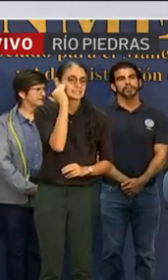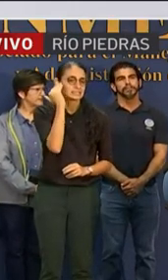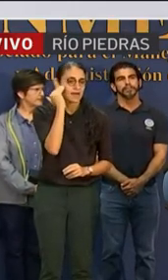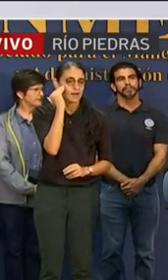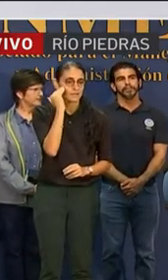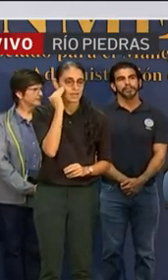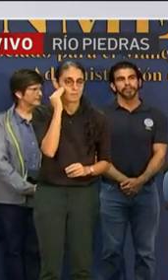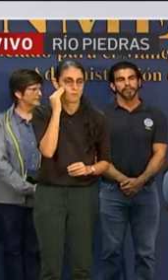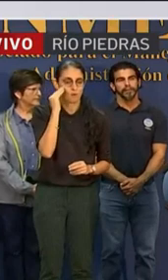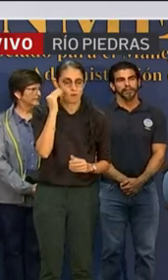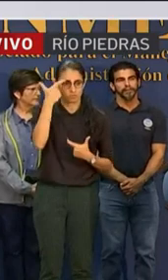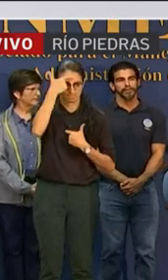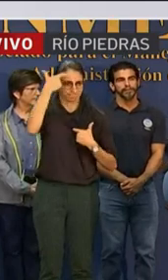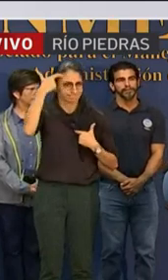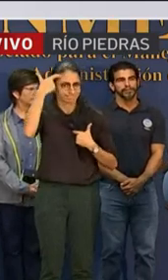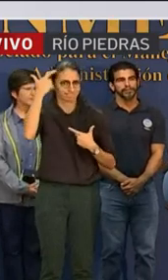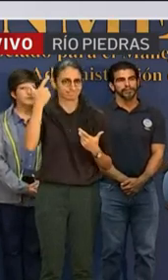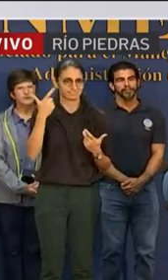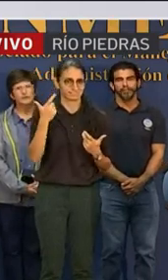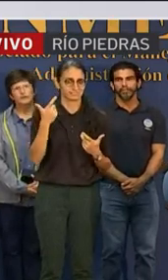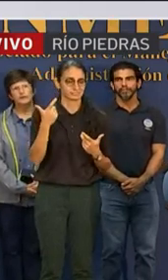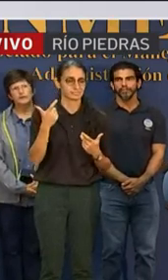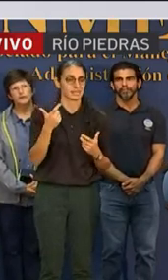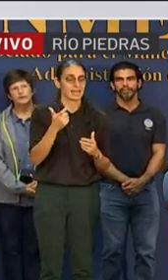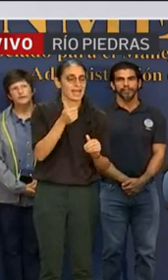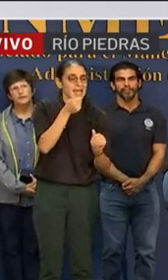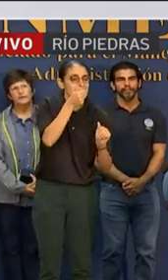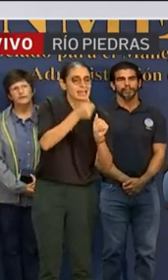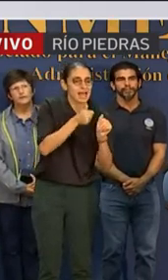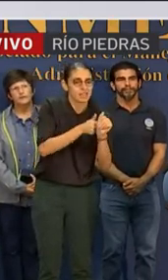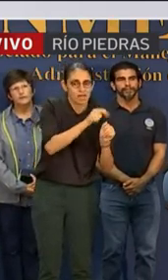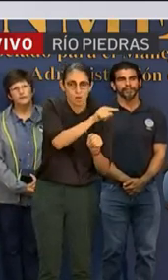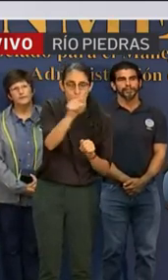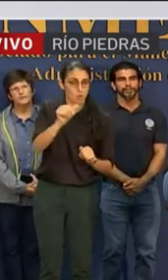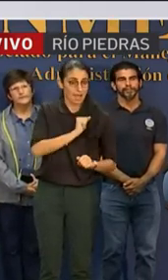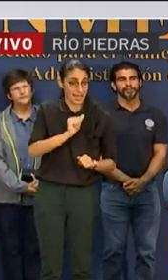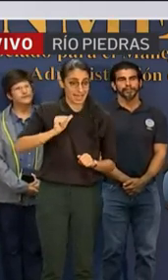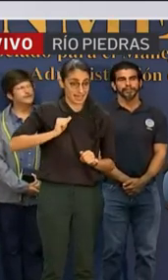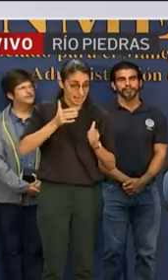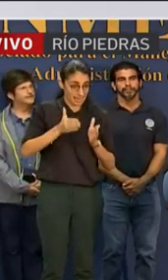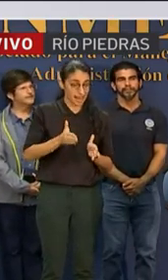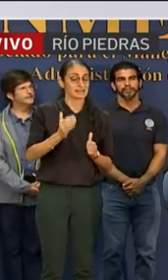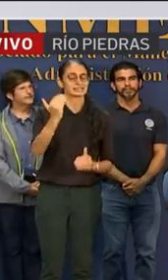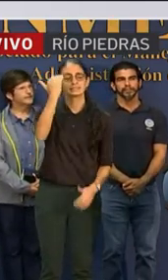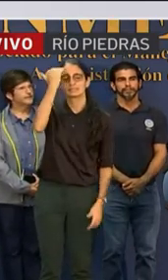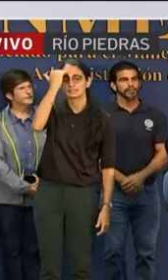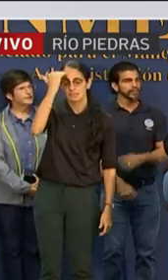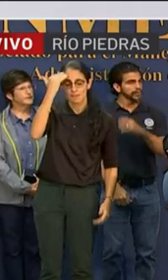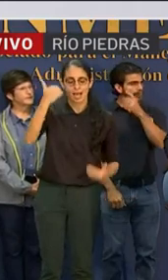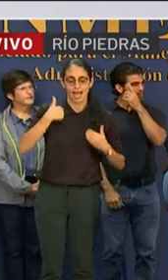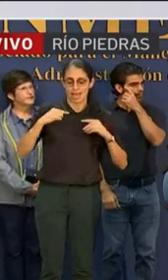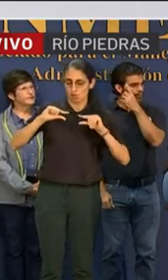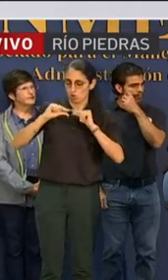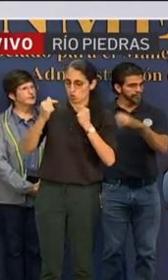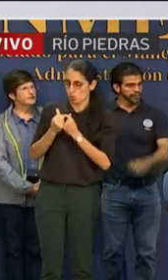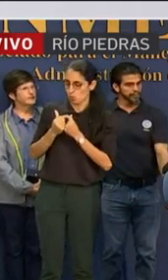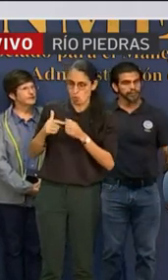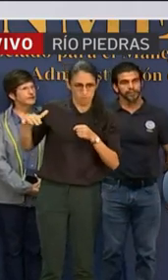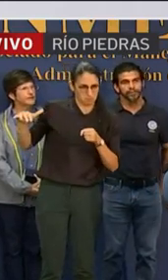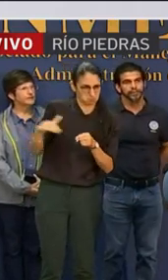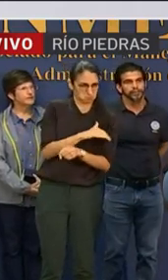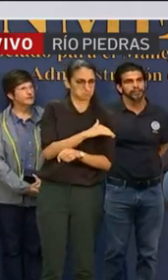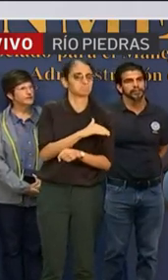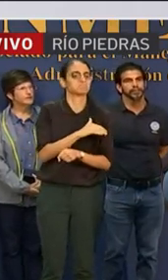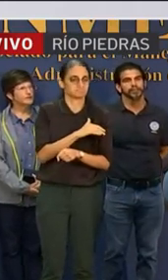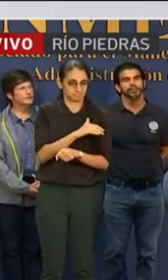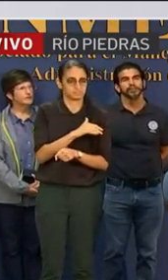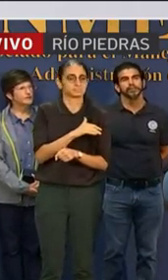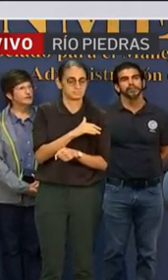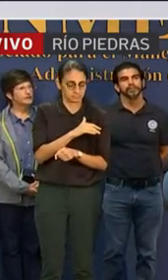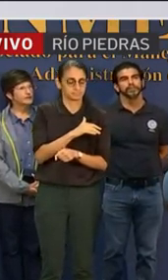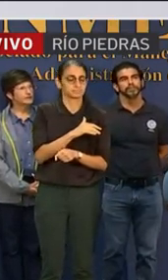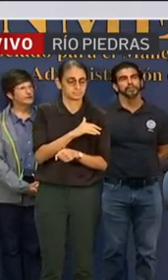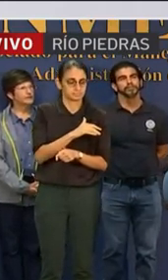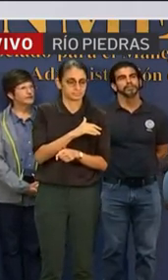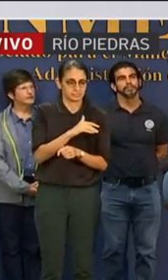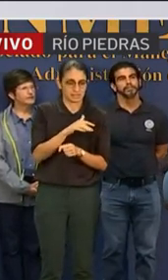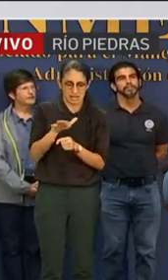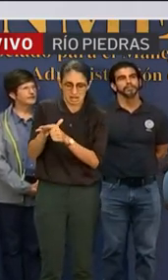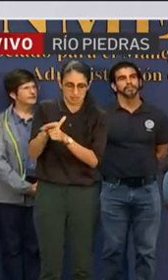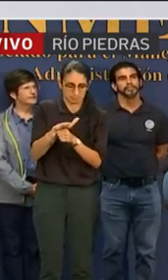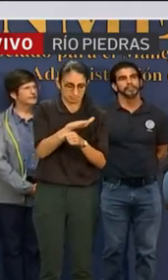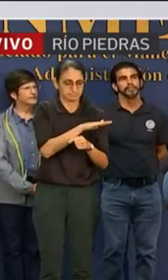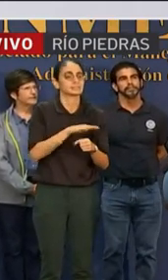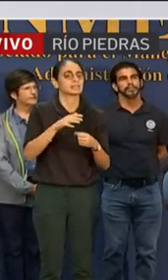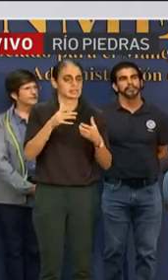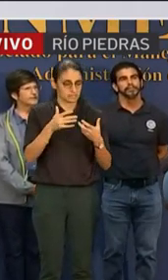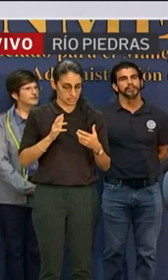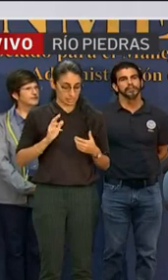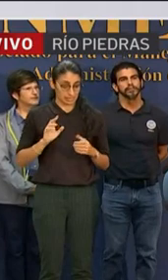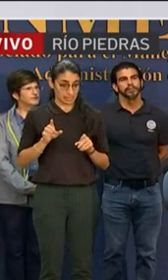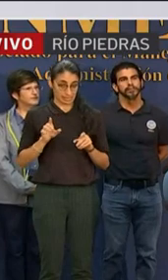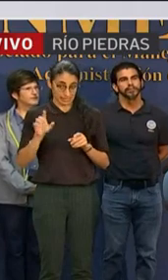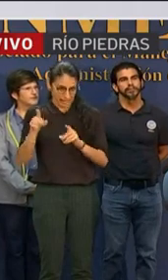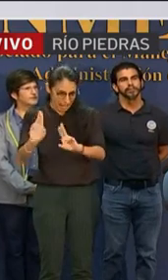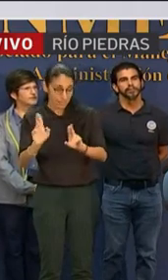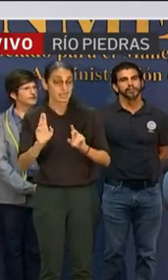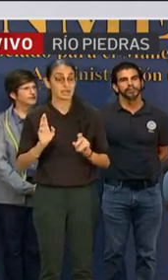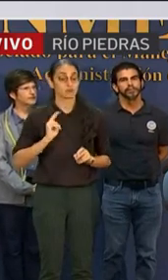OTROS EVENTOS NO ES BUENO.